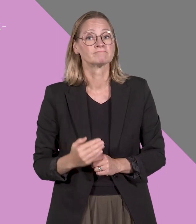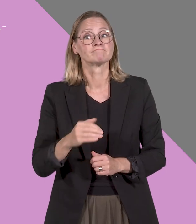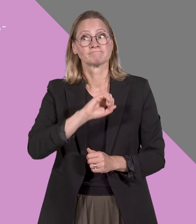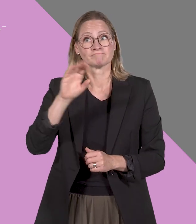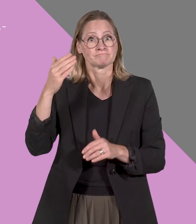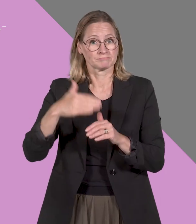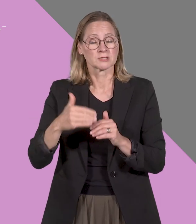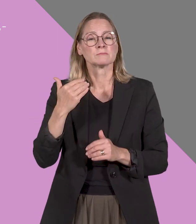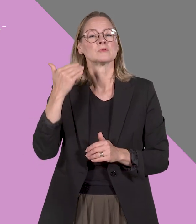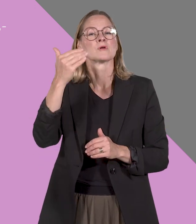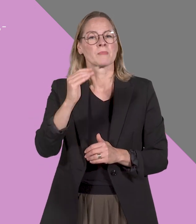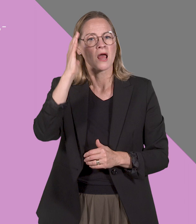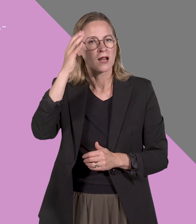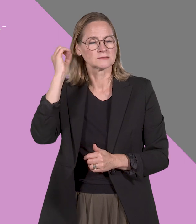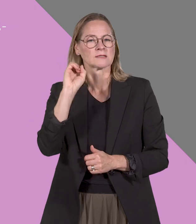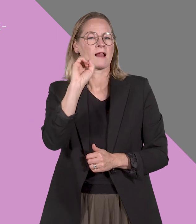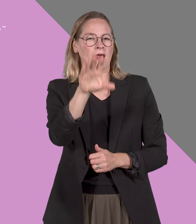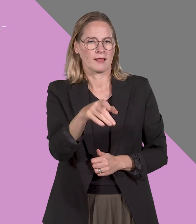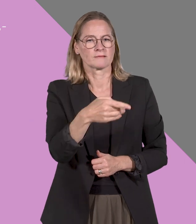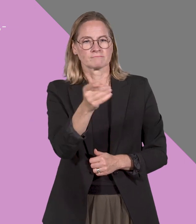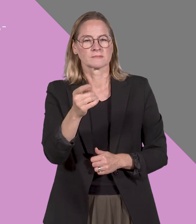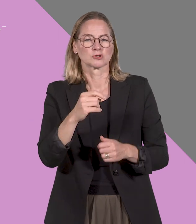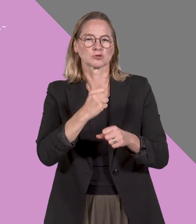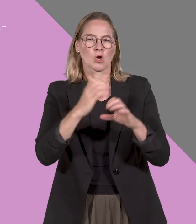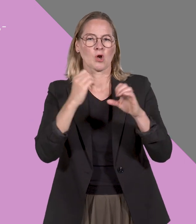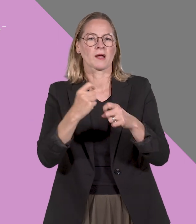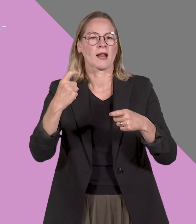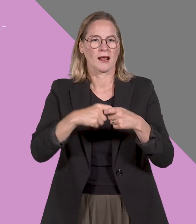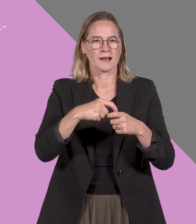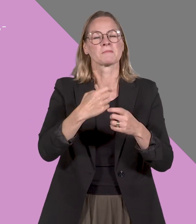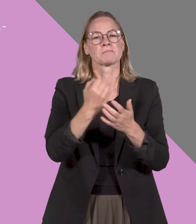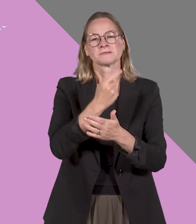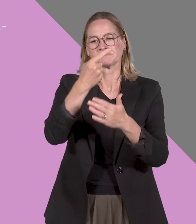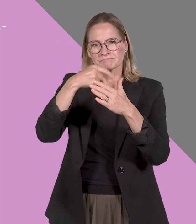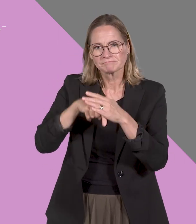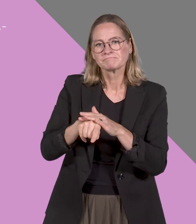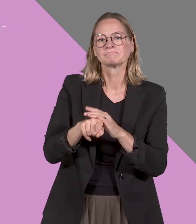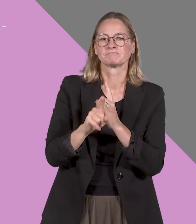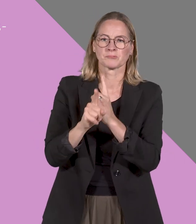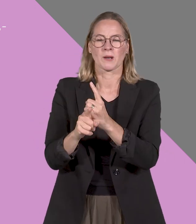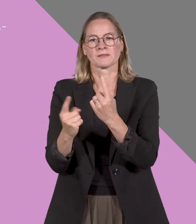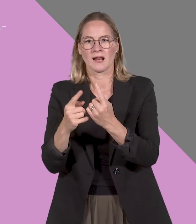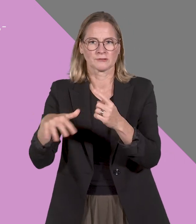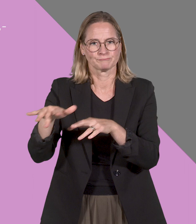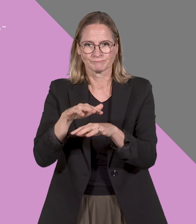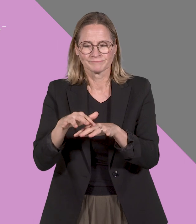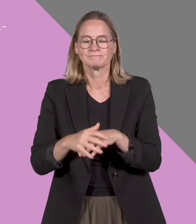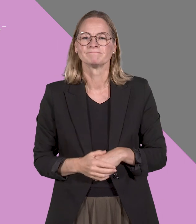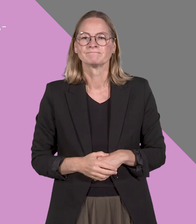Aliisa lähettää teille myöhemmin Zoom-linkin, - jonka kautta voitte osallistua tilaisuuteen.